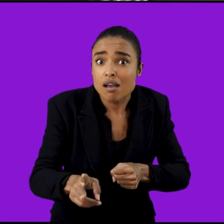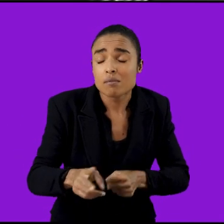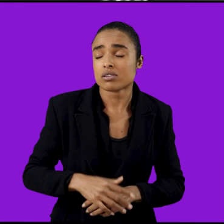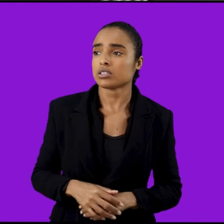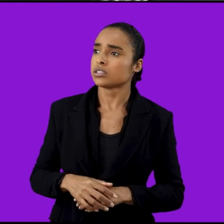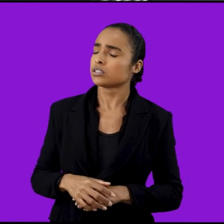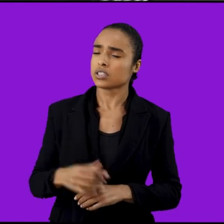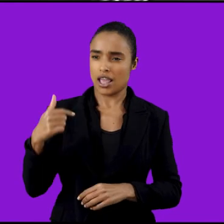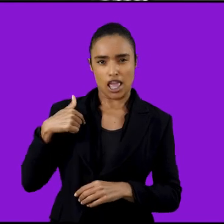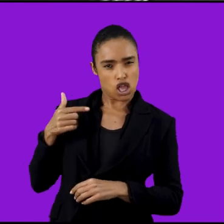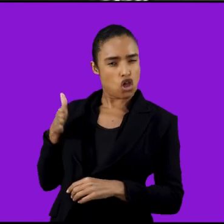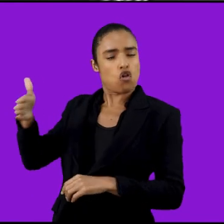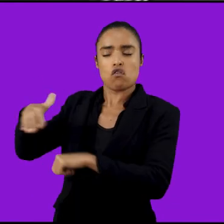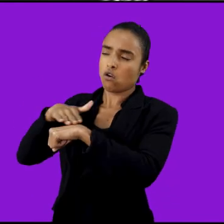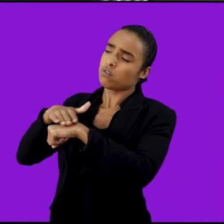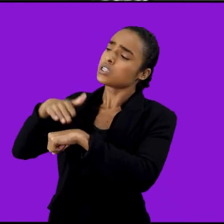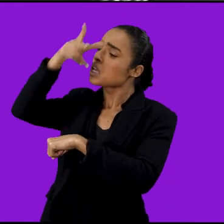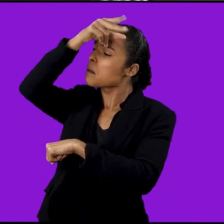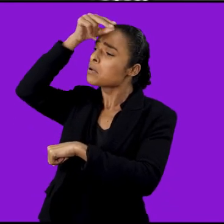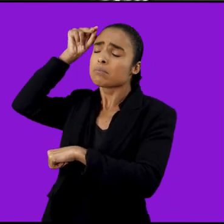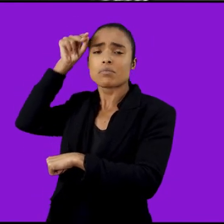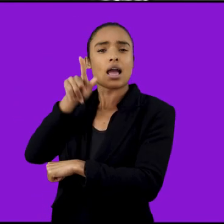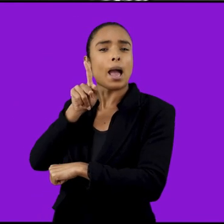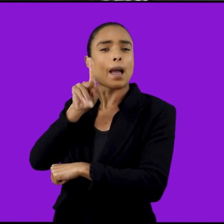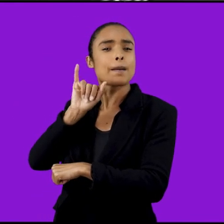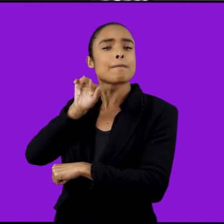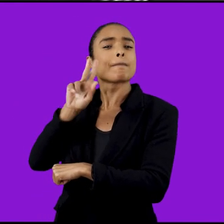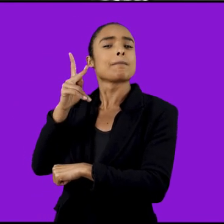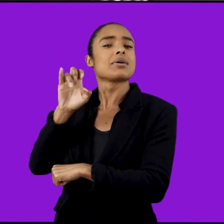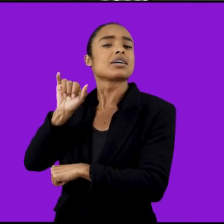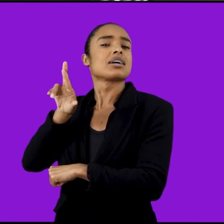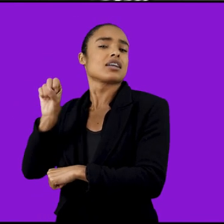de Pinheiros, a subprefeita falou assim pra mim: “é, a gente não pode fazer nada.